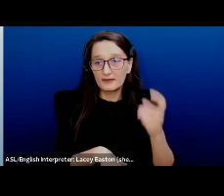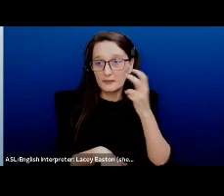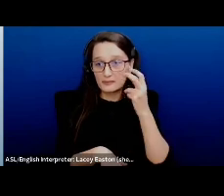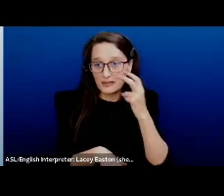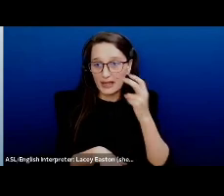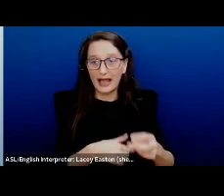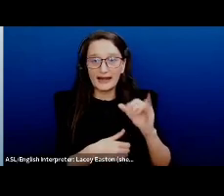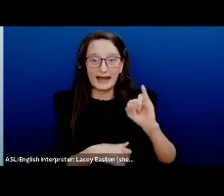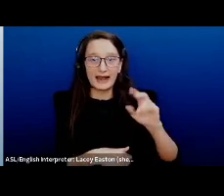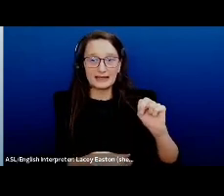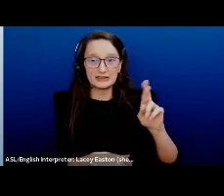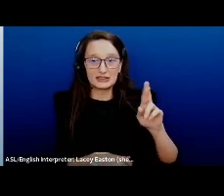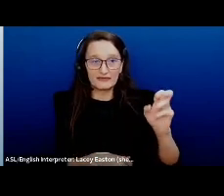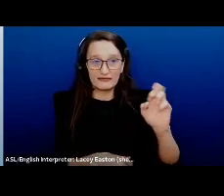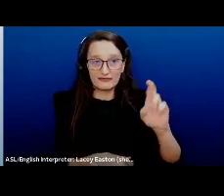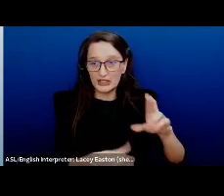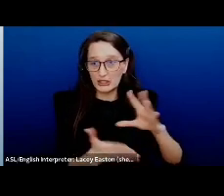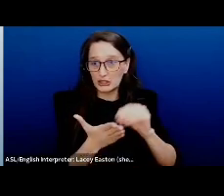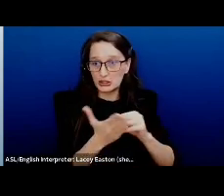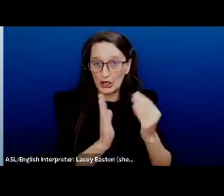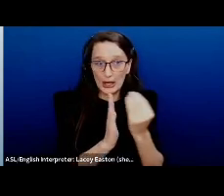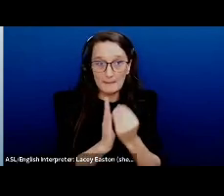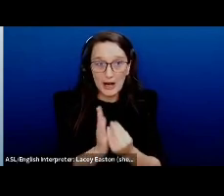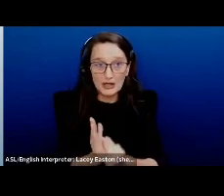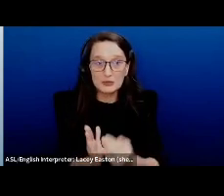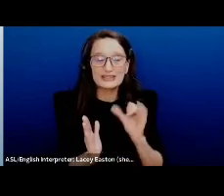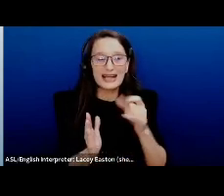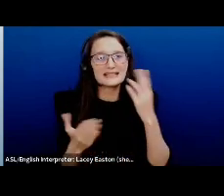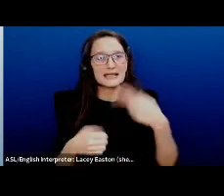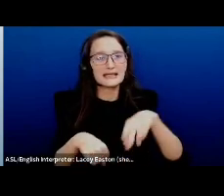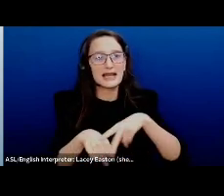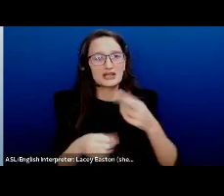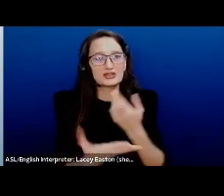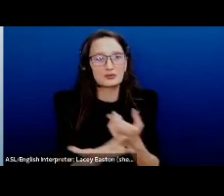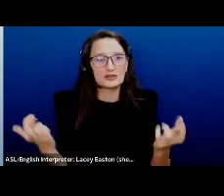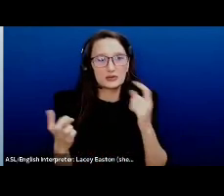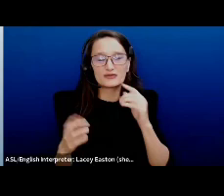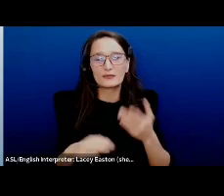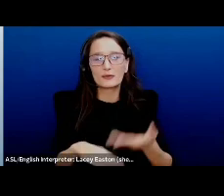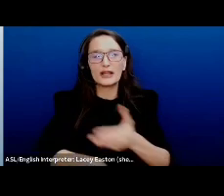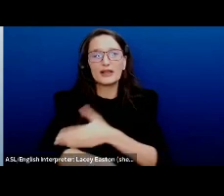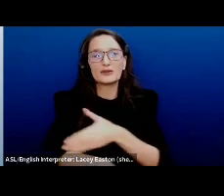recurso nacional diseñado para aumentar la conciencia, el conocimiento y las habilidades relacionadas con la intervención